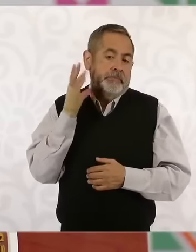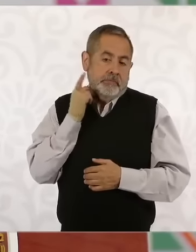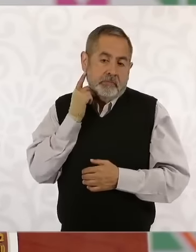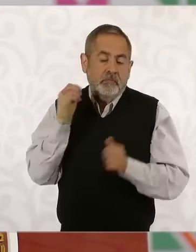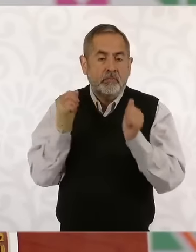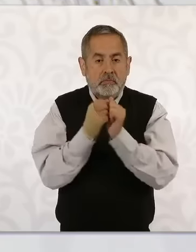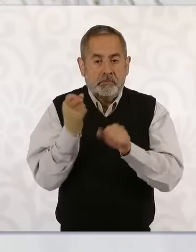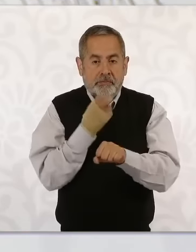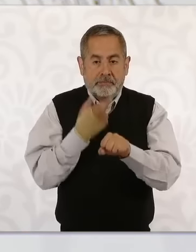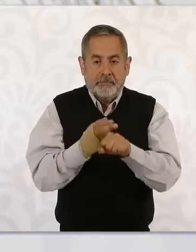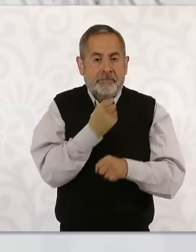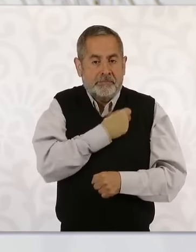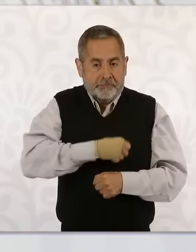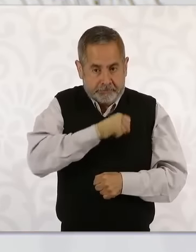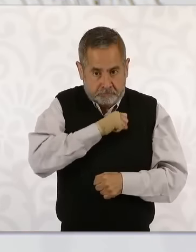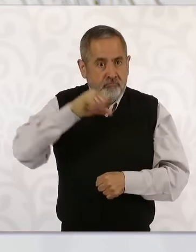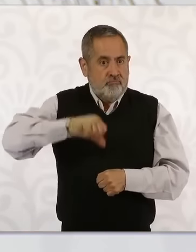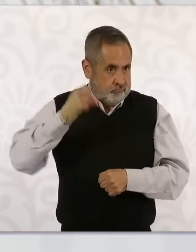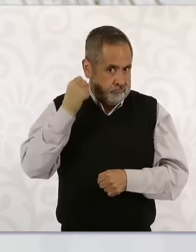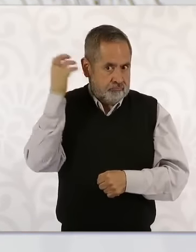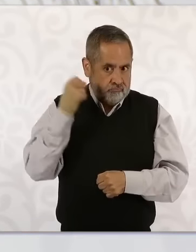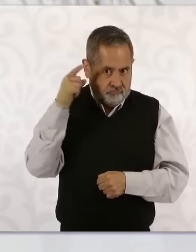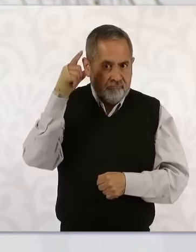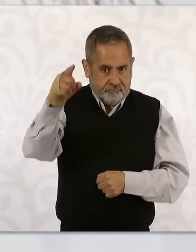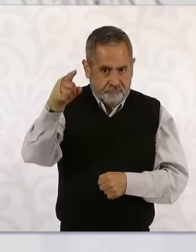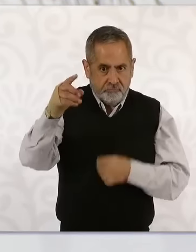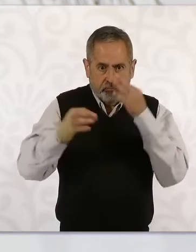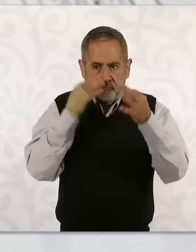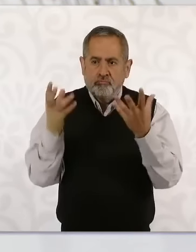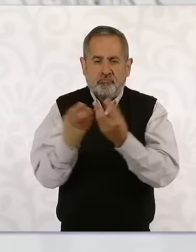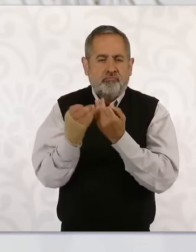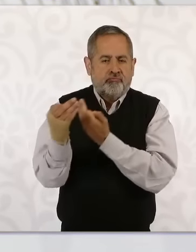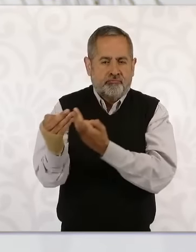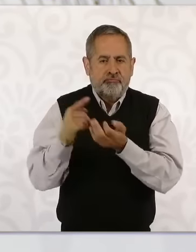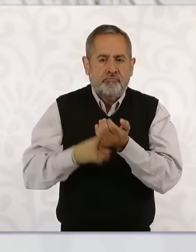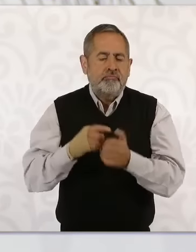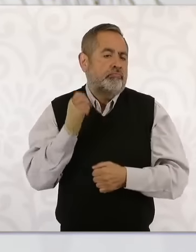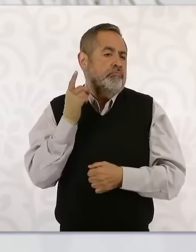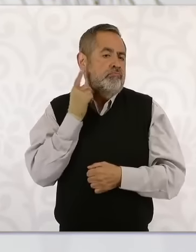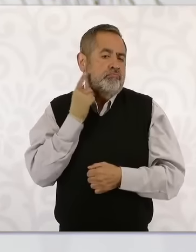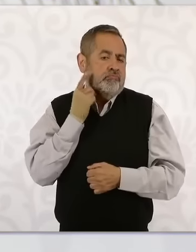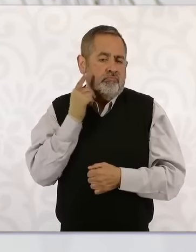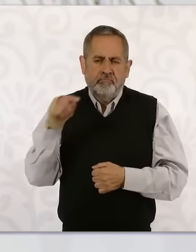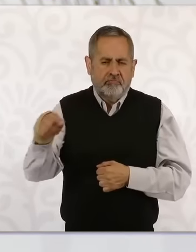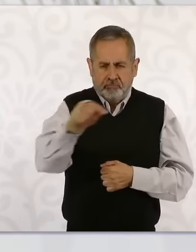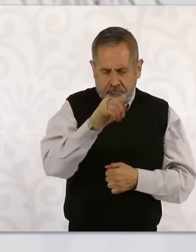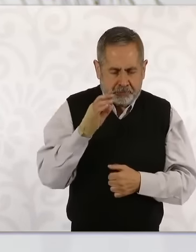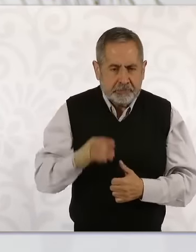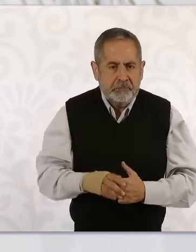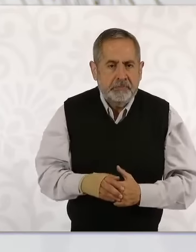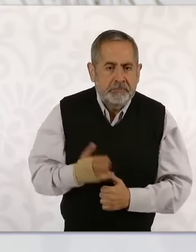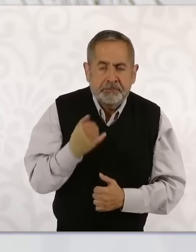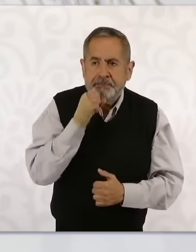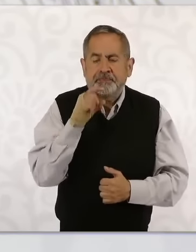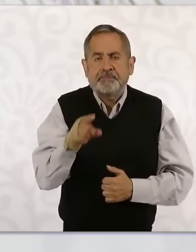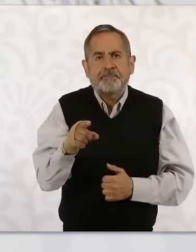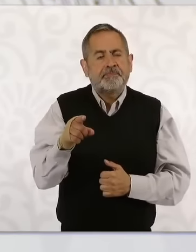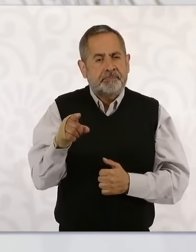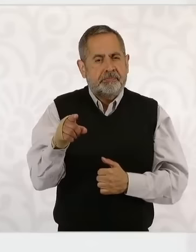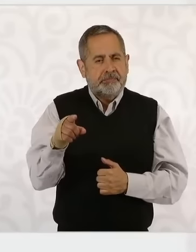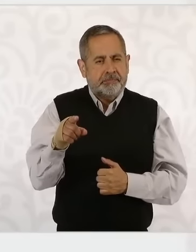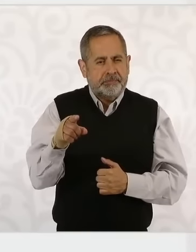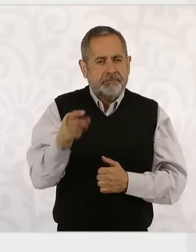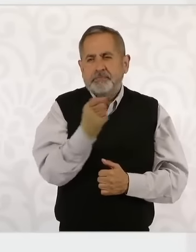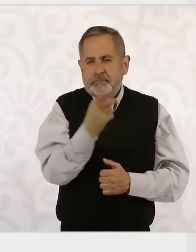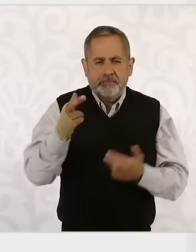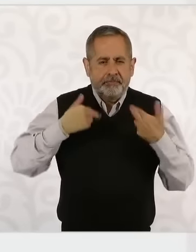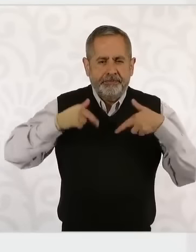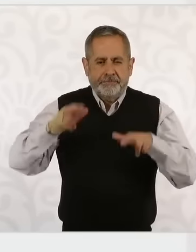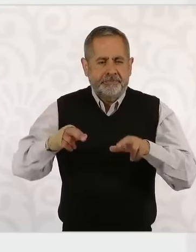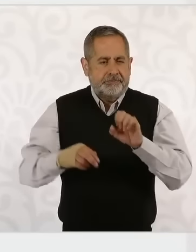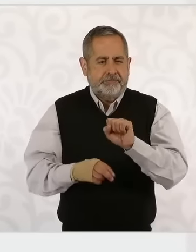secretario de salud eh los diputados y o algunos diputados y e representación de Hacienda. Eh,